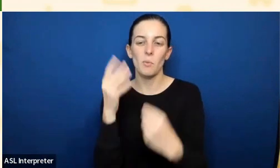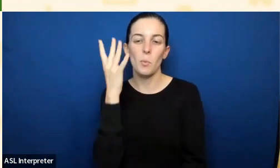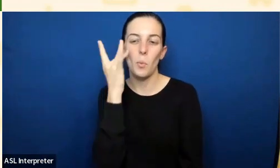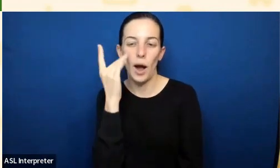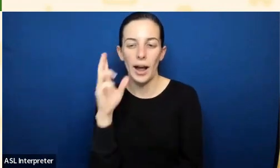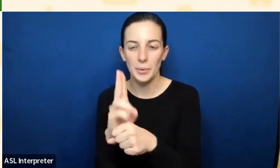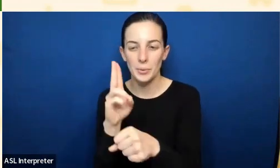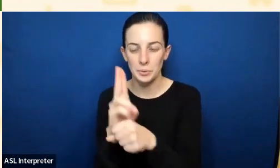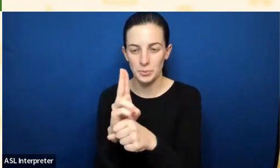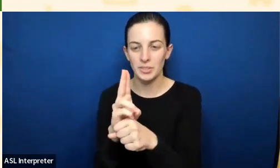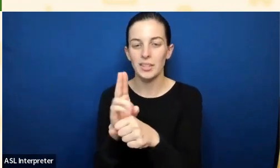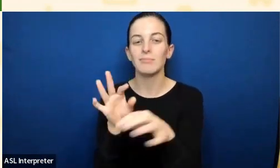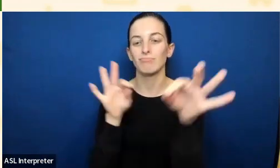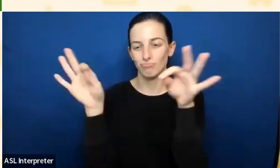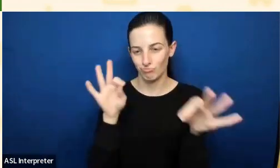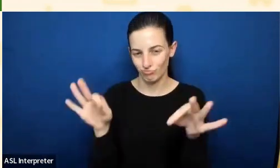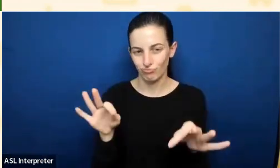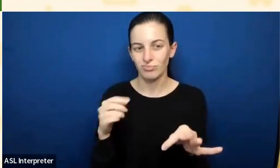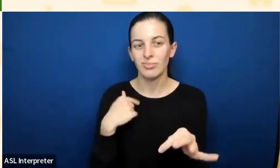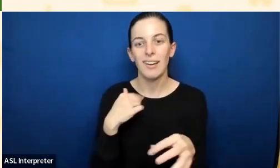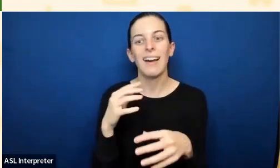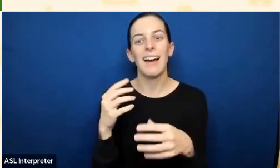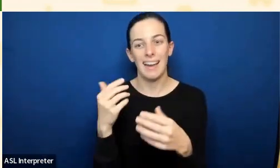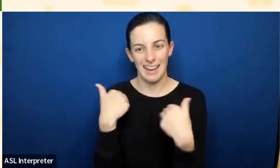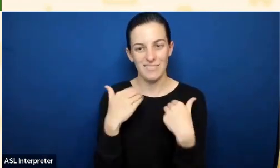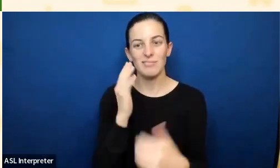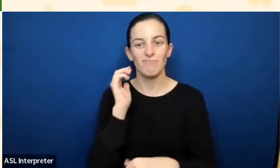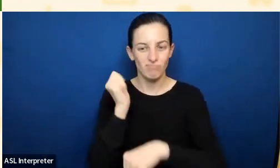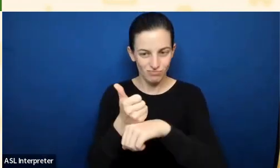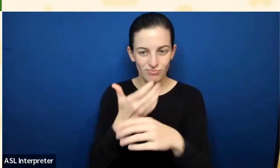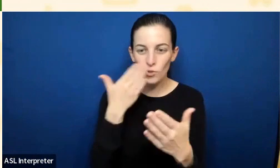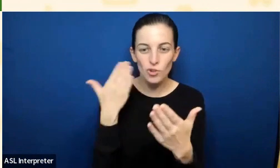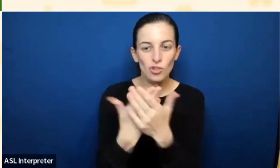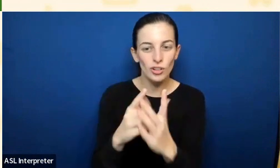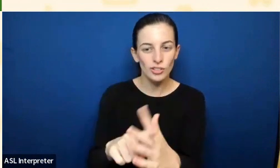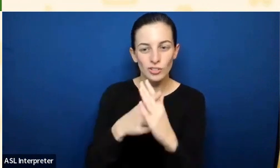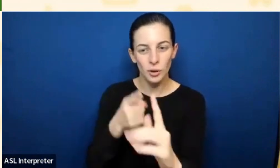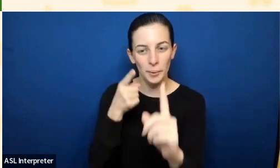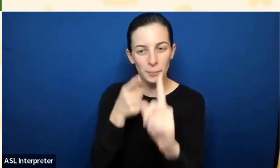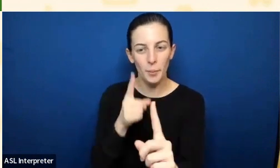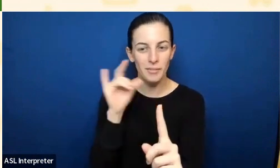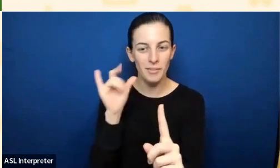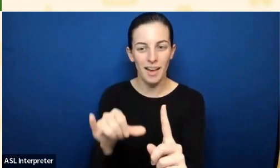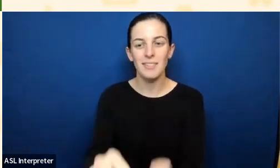Y ahí fue donde pude conseguir un buen punto de partida también para mis estilos de botones de alternancia. En nuestro caso, es un botón.